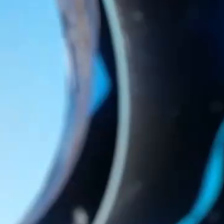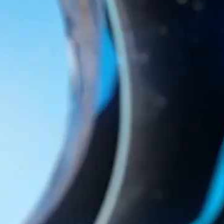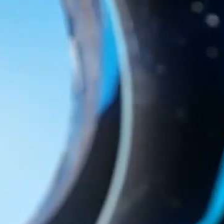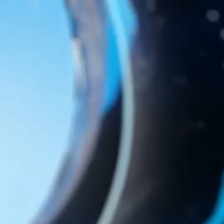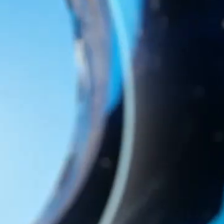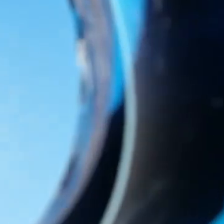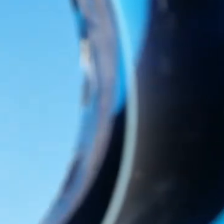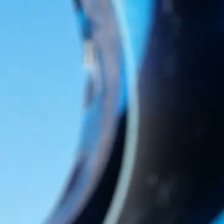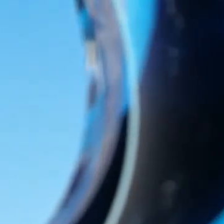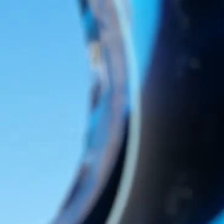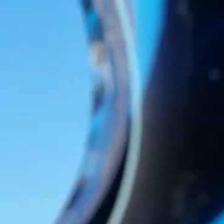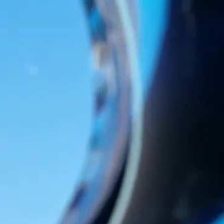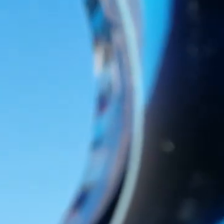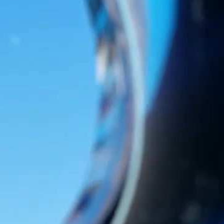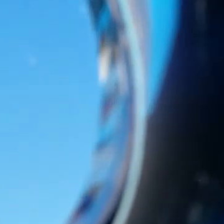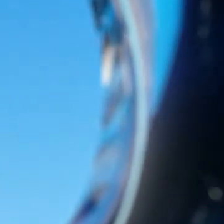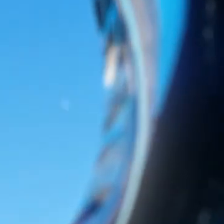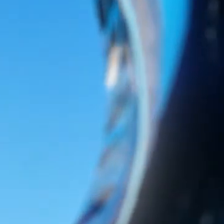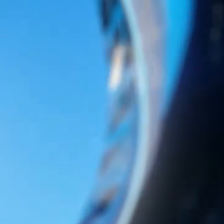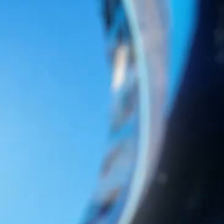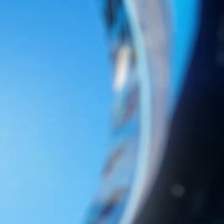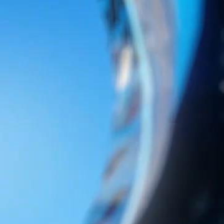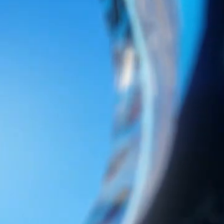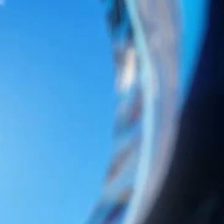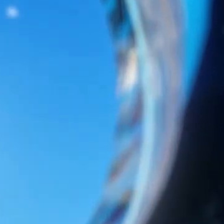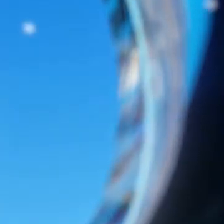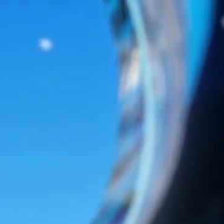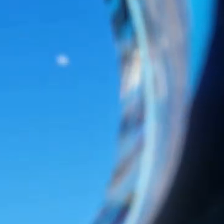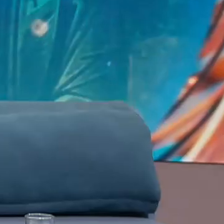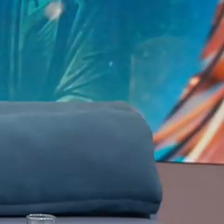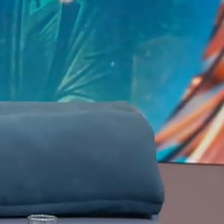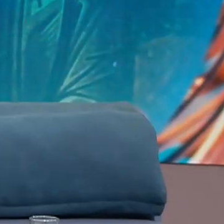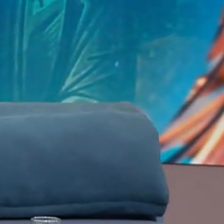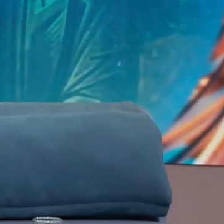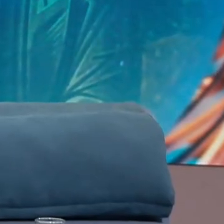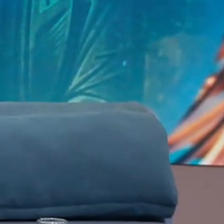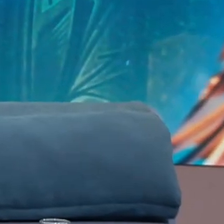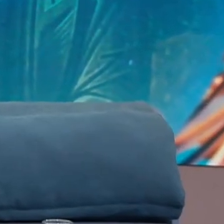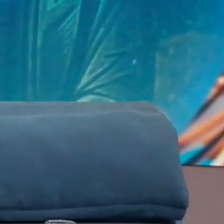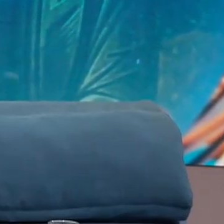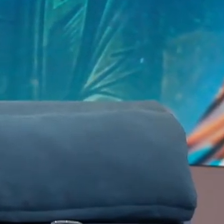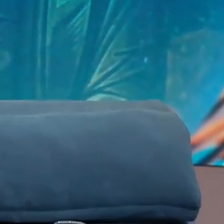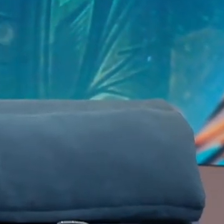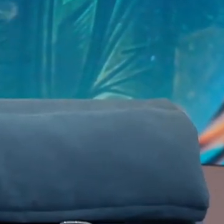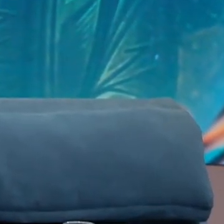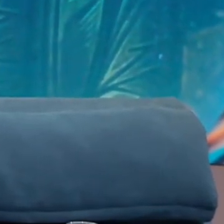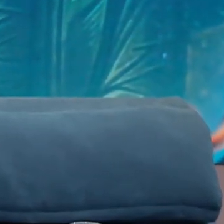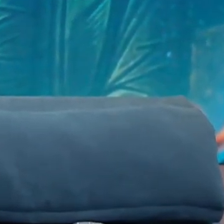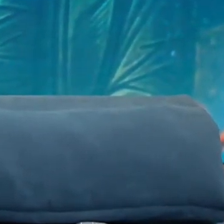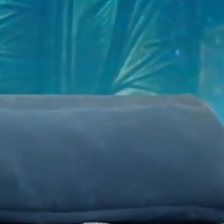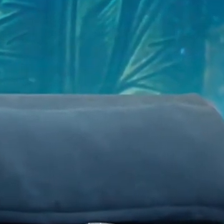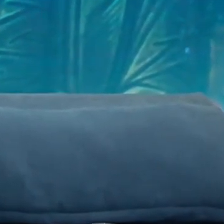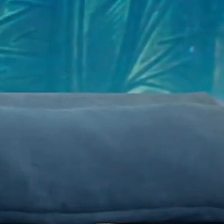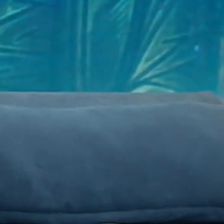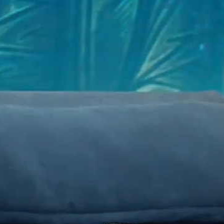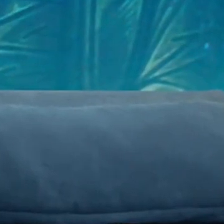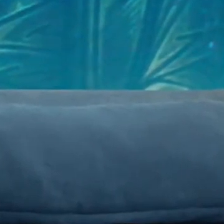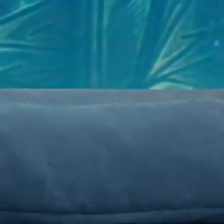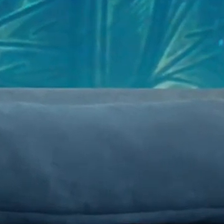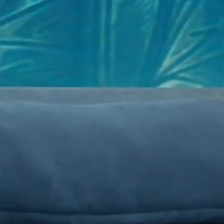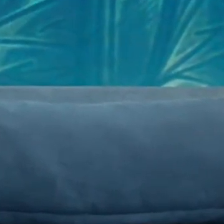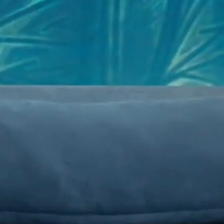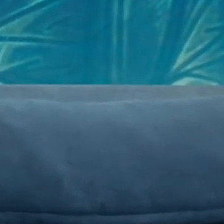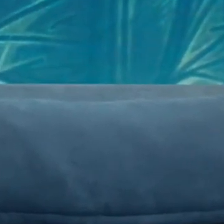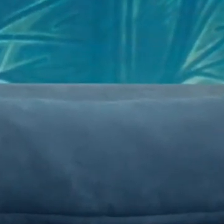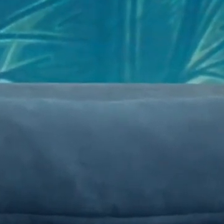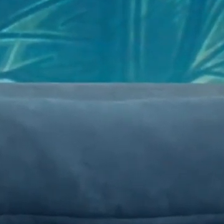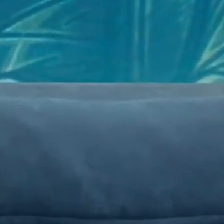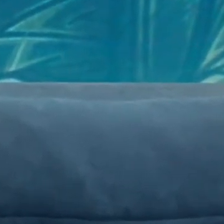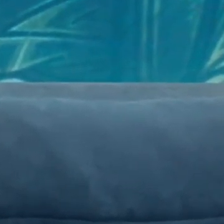это вечер на спасе провожаем день вместе с вами около девятого часа во запил Иисус